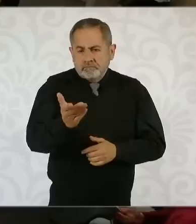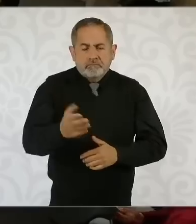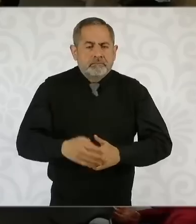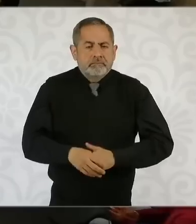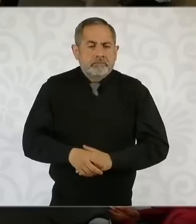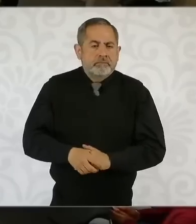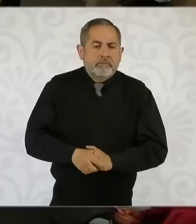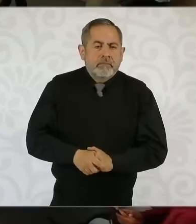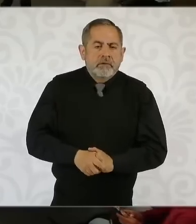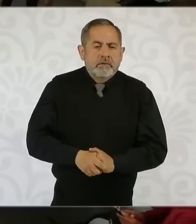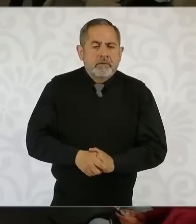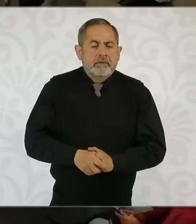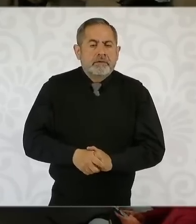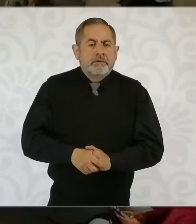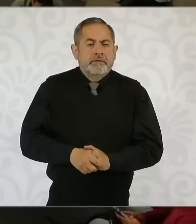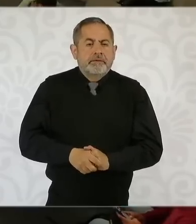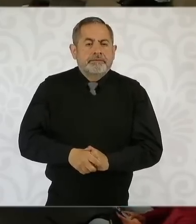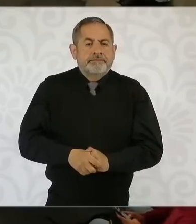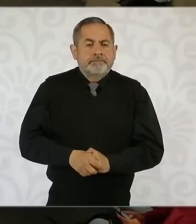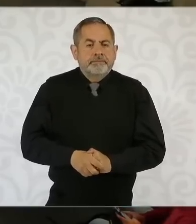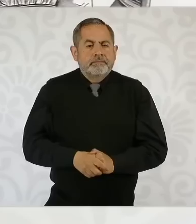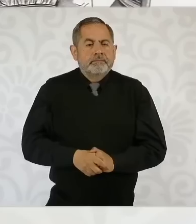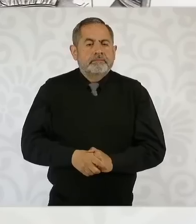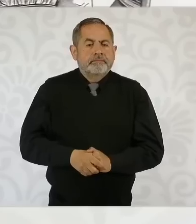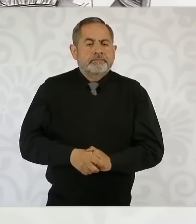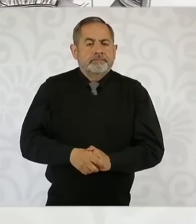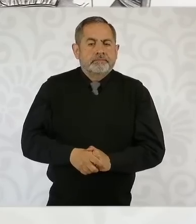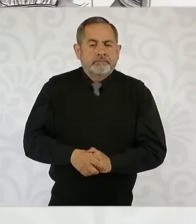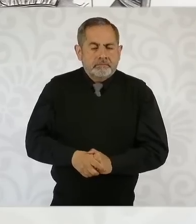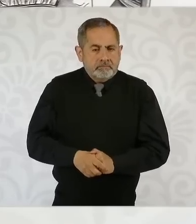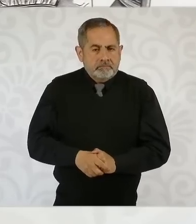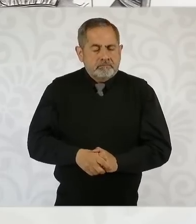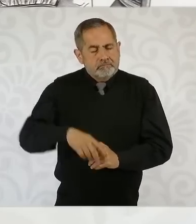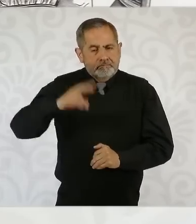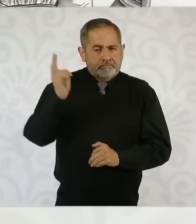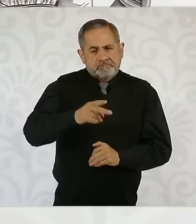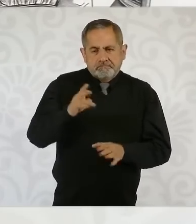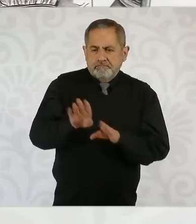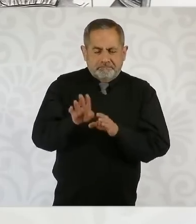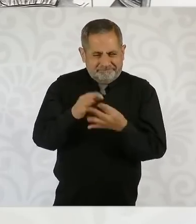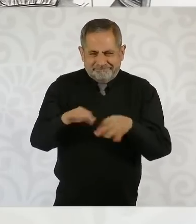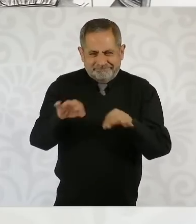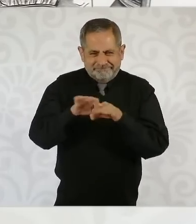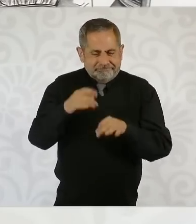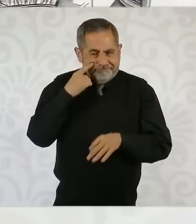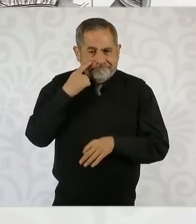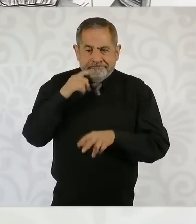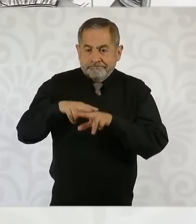pues efectivamente el el canal llamémoslo ferroviario es uno de los más competitivos